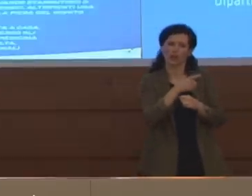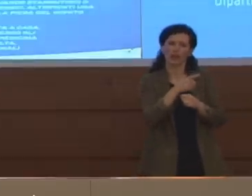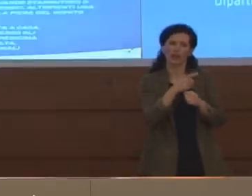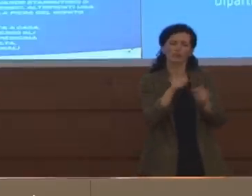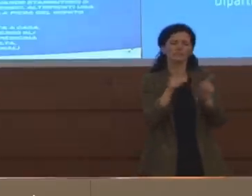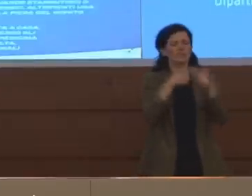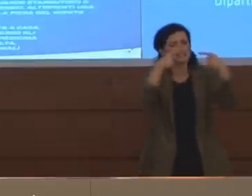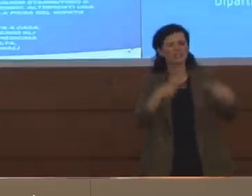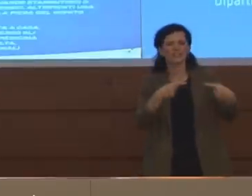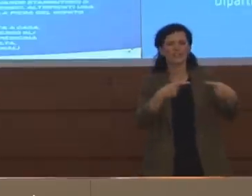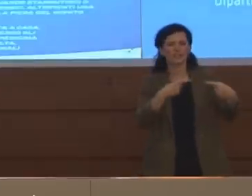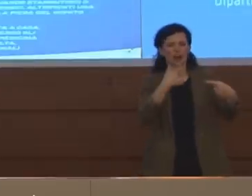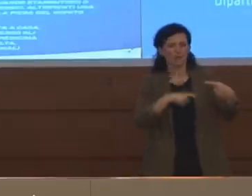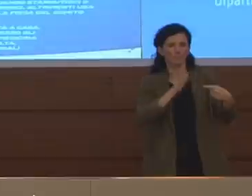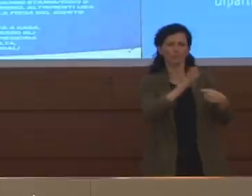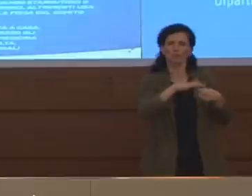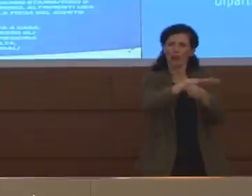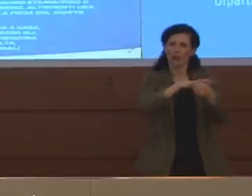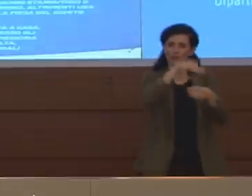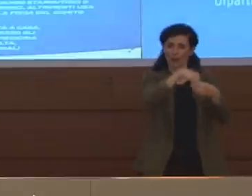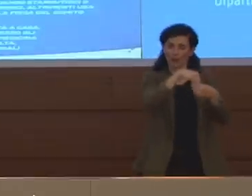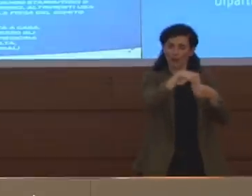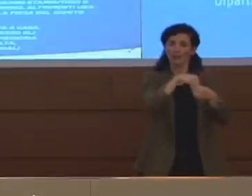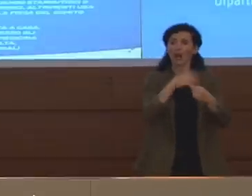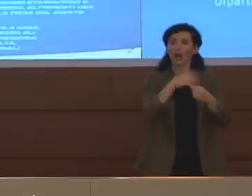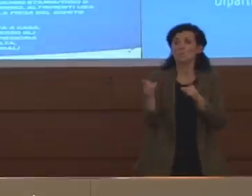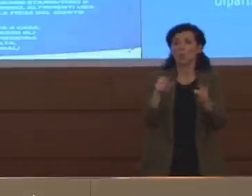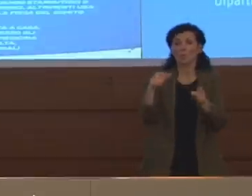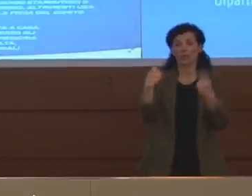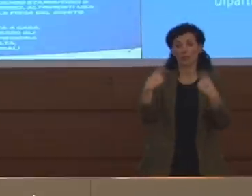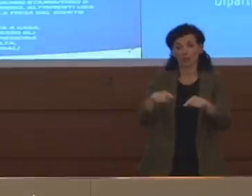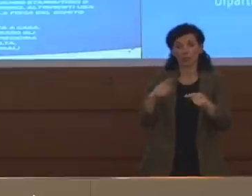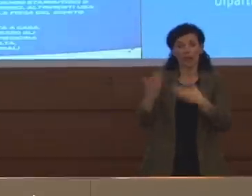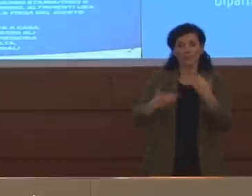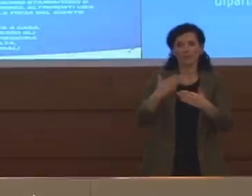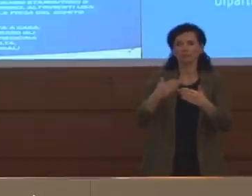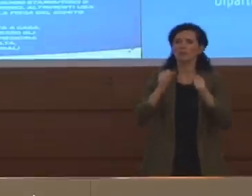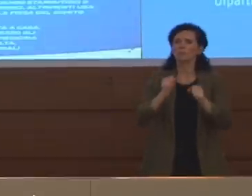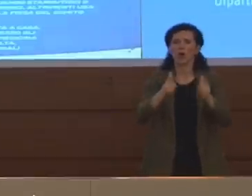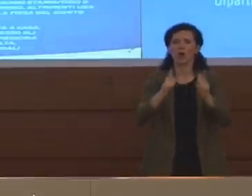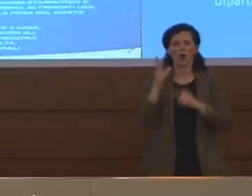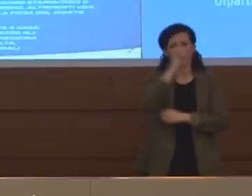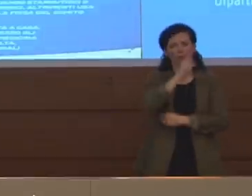personali, siano un esempio, uno sprone per tutti quanti noi. Grazie.